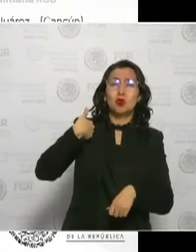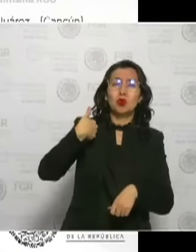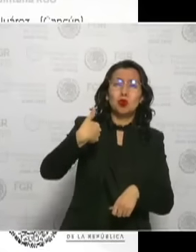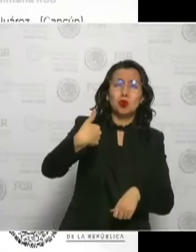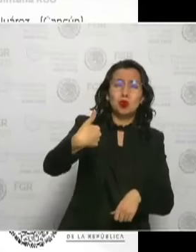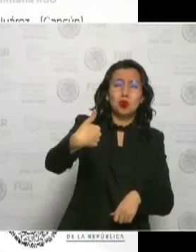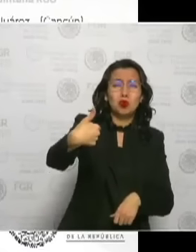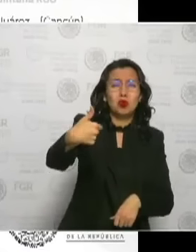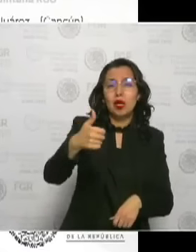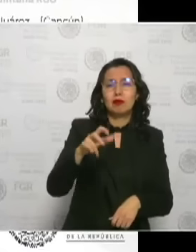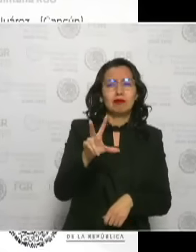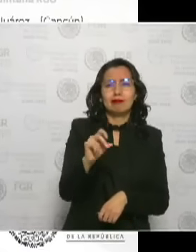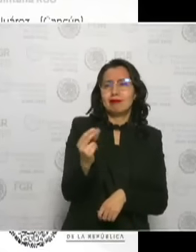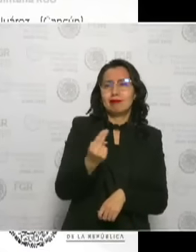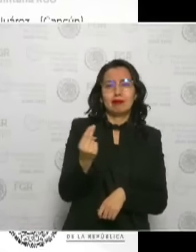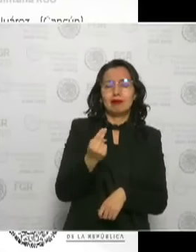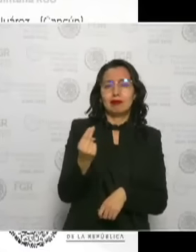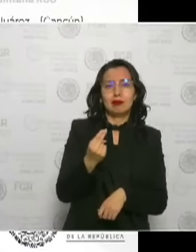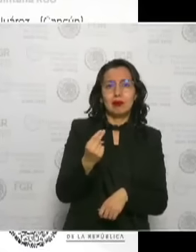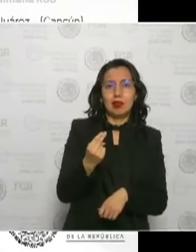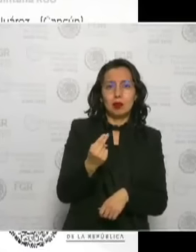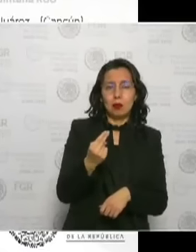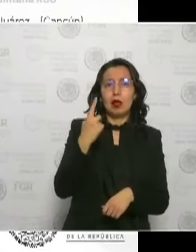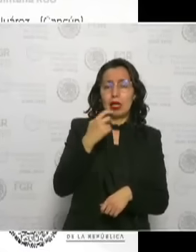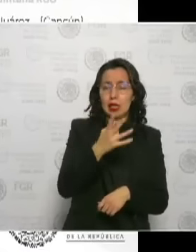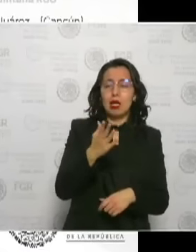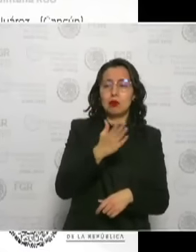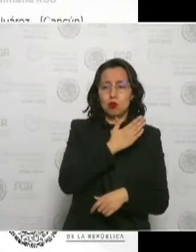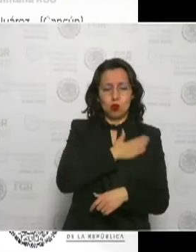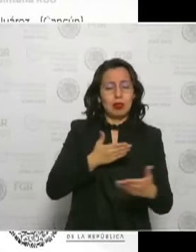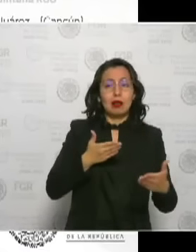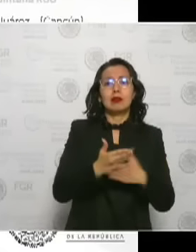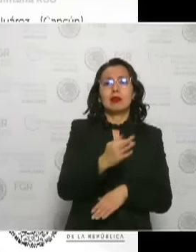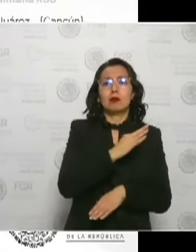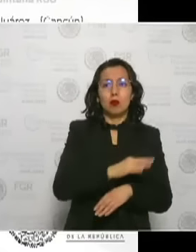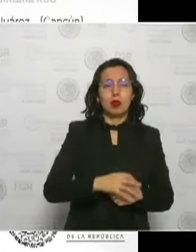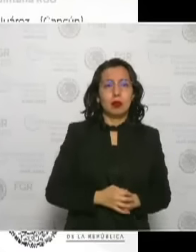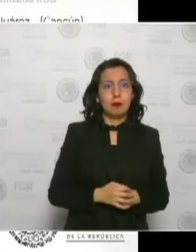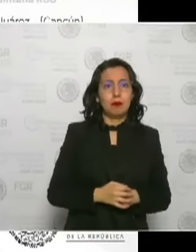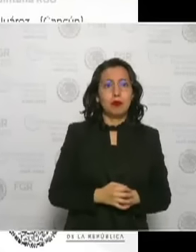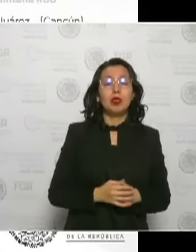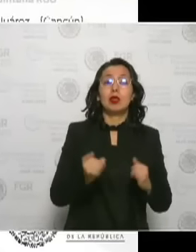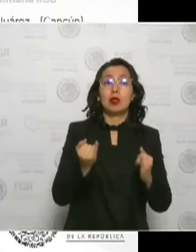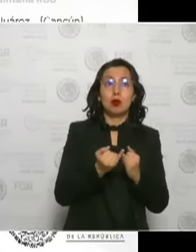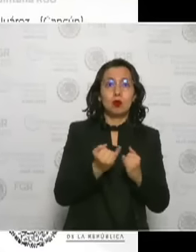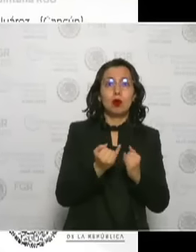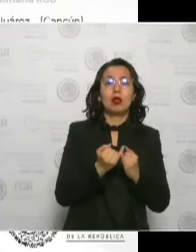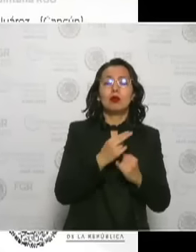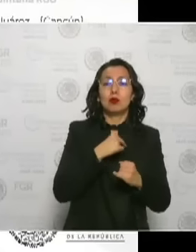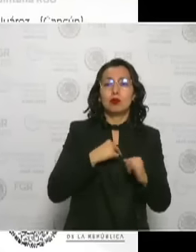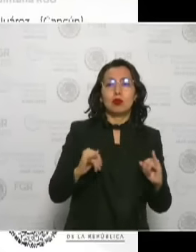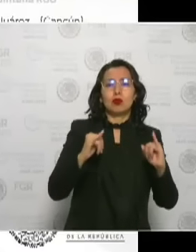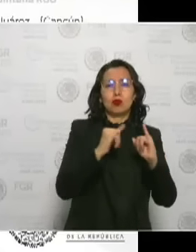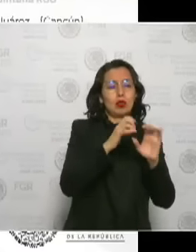enormes distancias a fin de buscar justicia. Implementaremos intervenciones institucionales